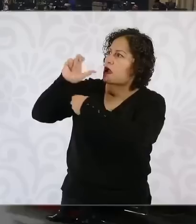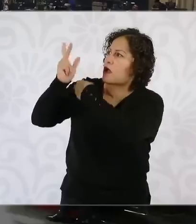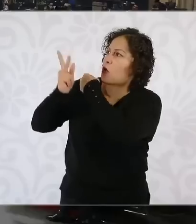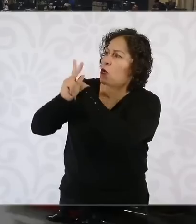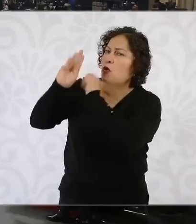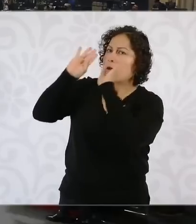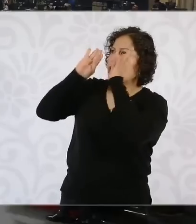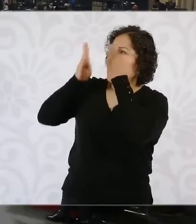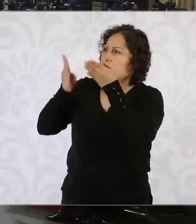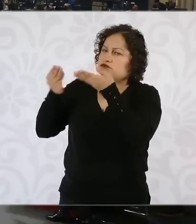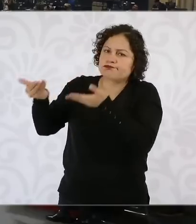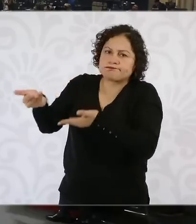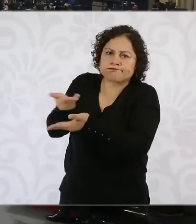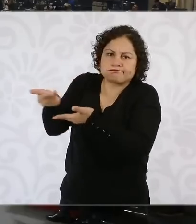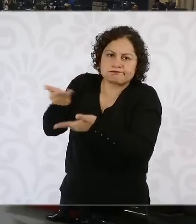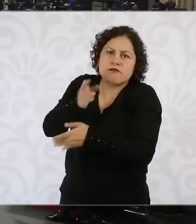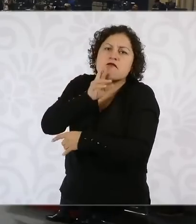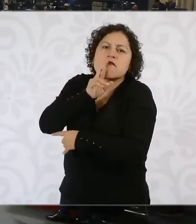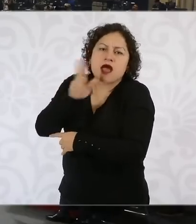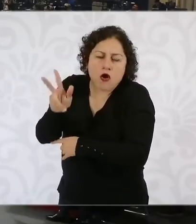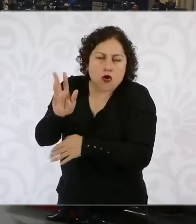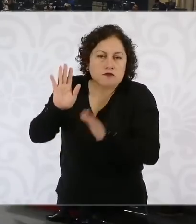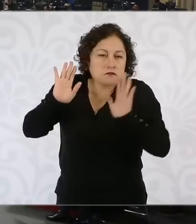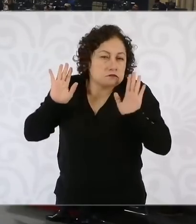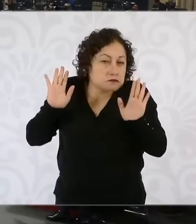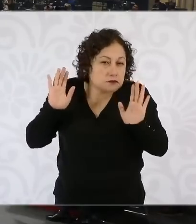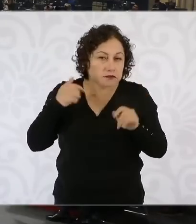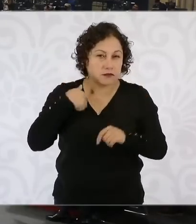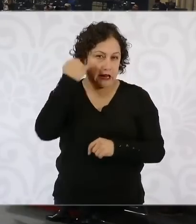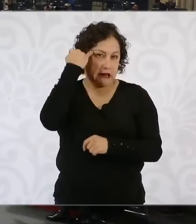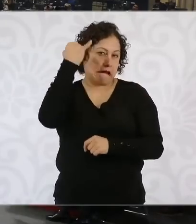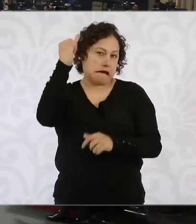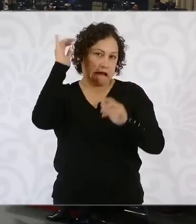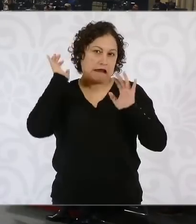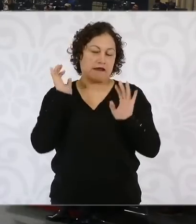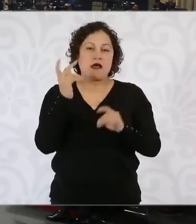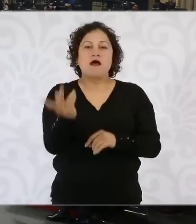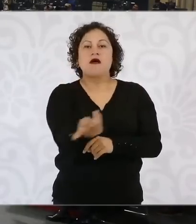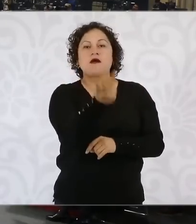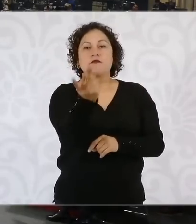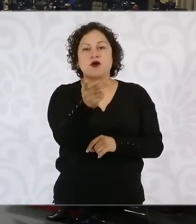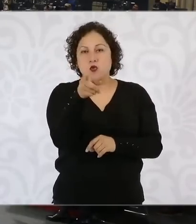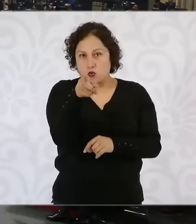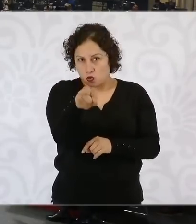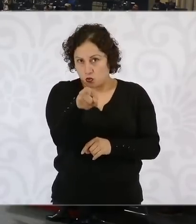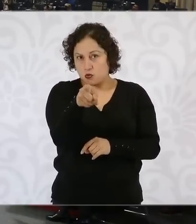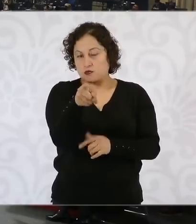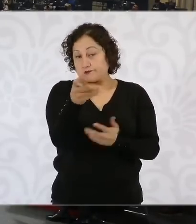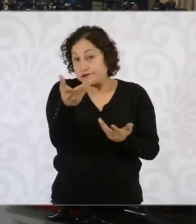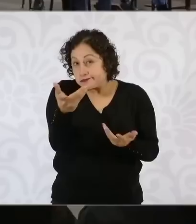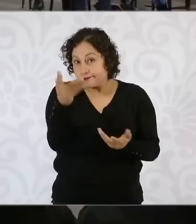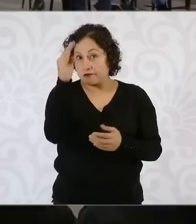estrategia y repito fortalecer Usted lo ve viable de alguna manera un tipo de campaña los propios